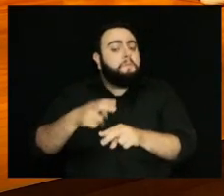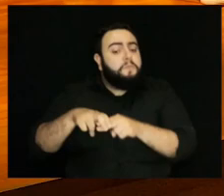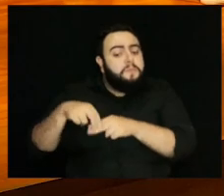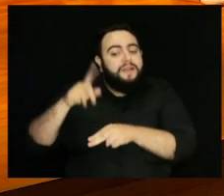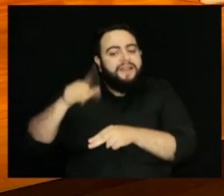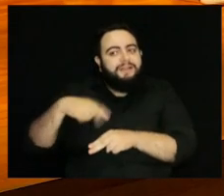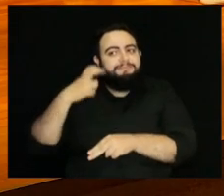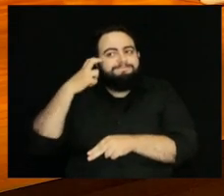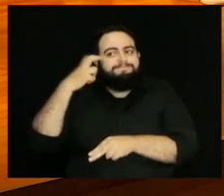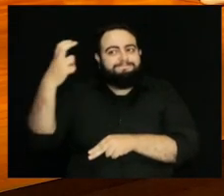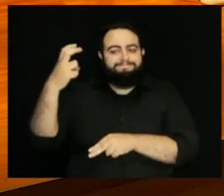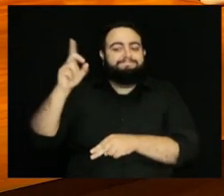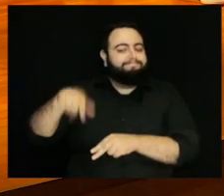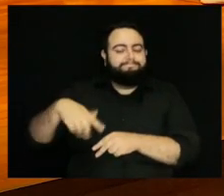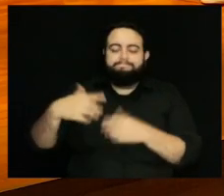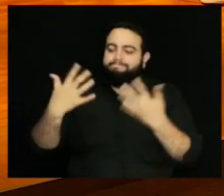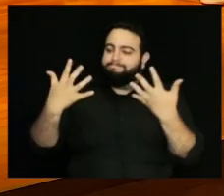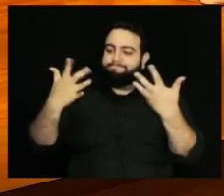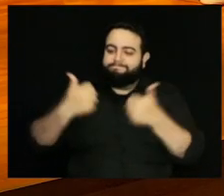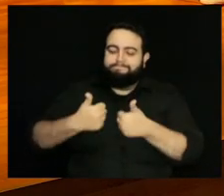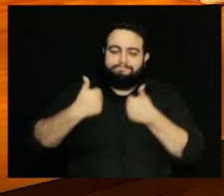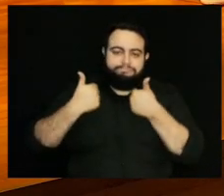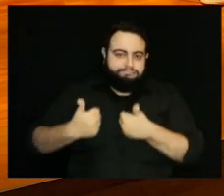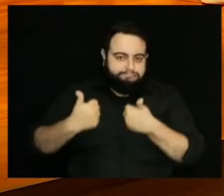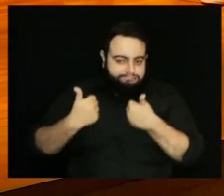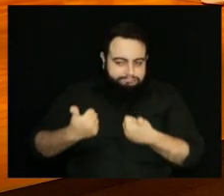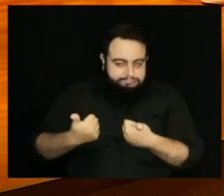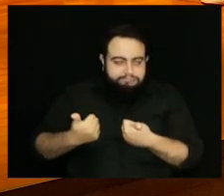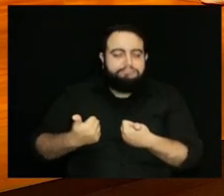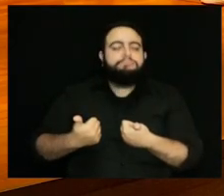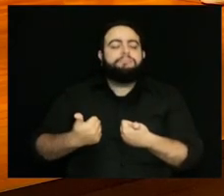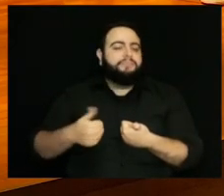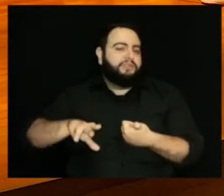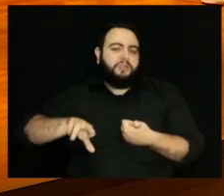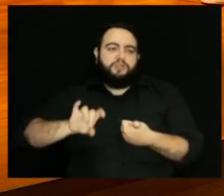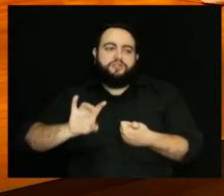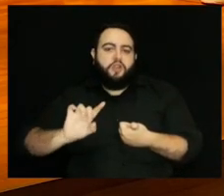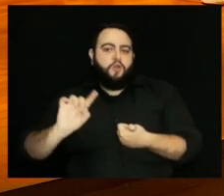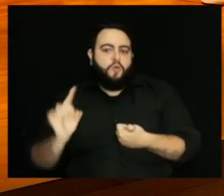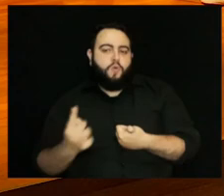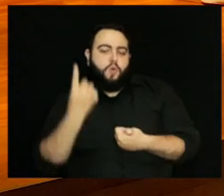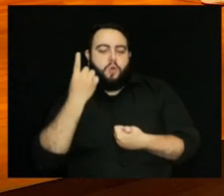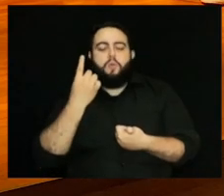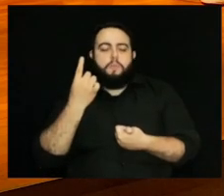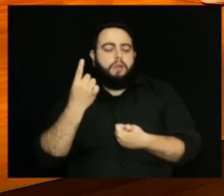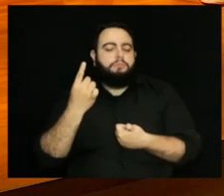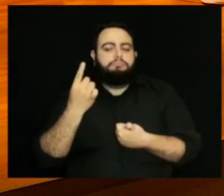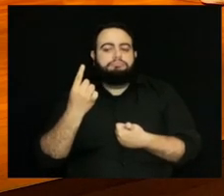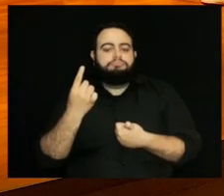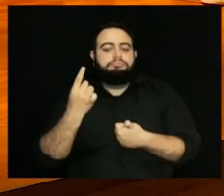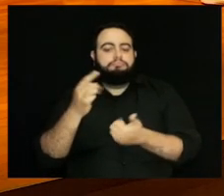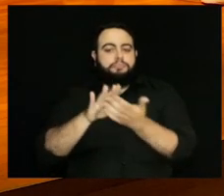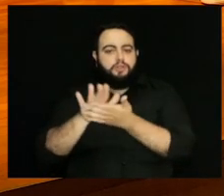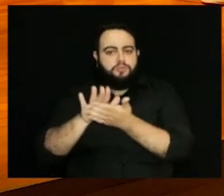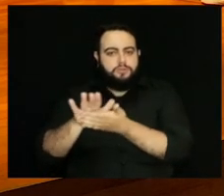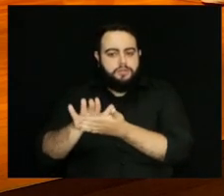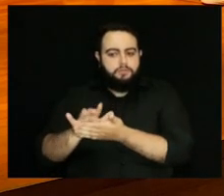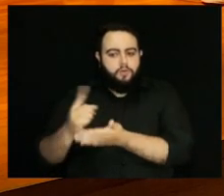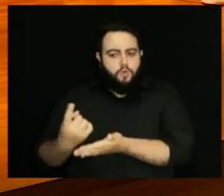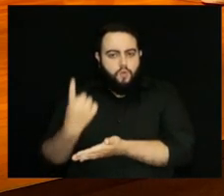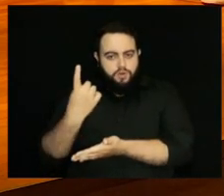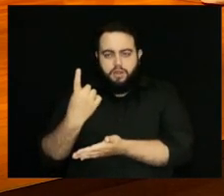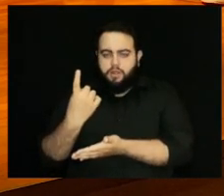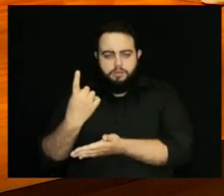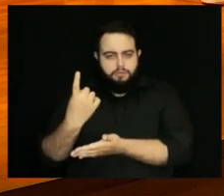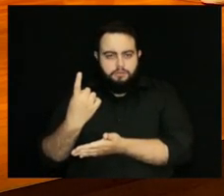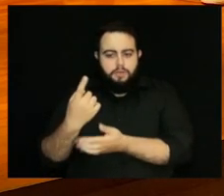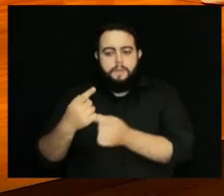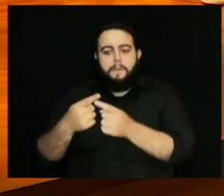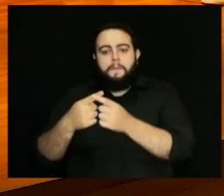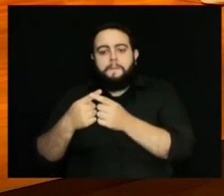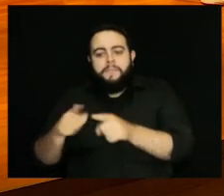gênio mesmo, do cara que consegue construir uma obra única com melodias inconfundíveis e com